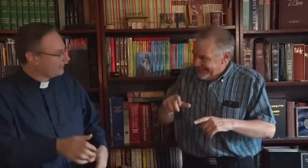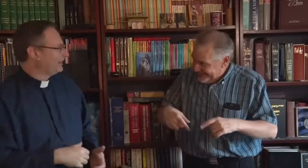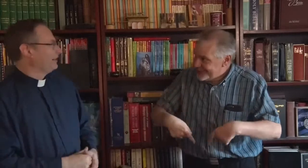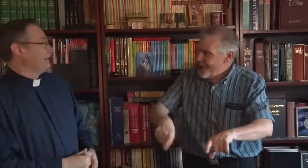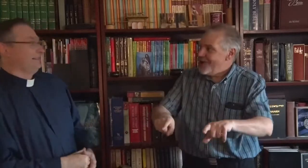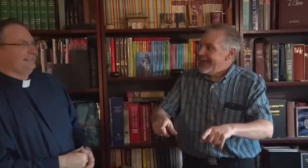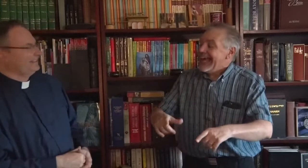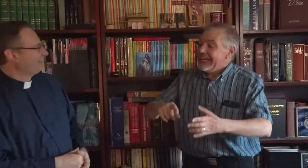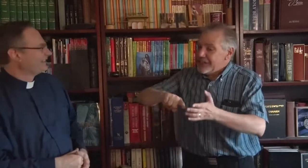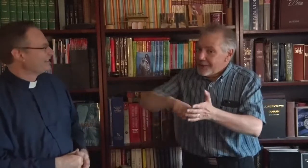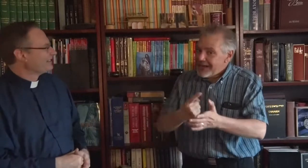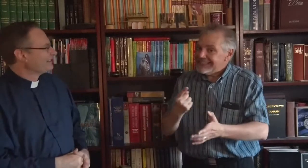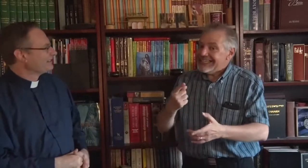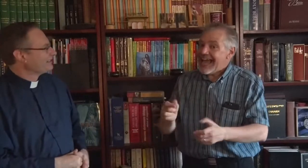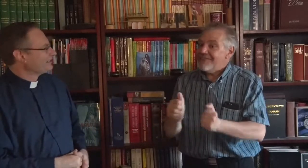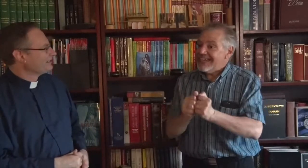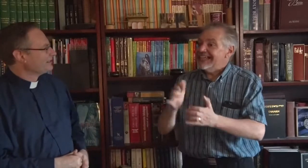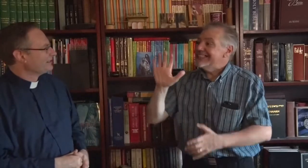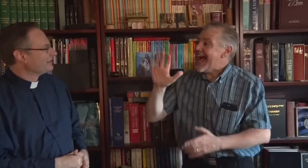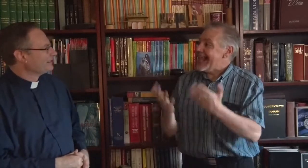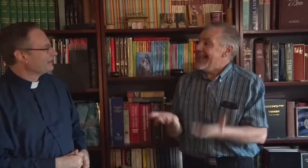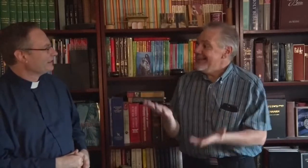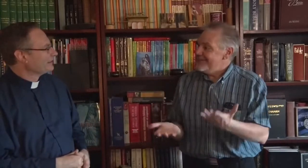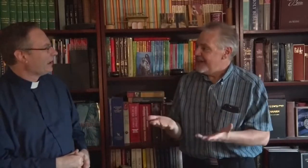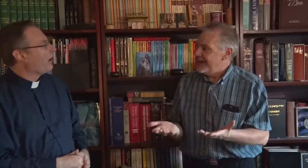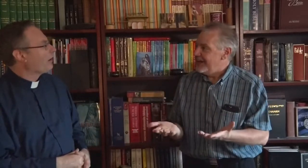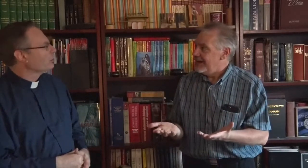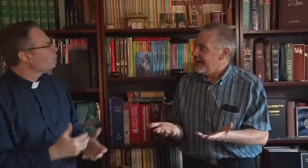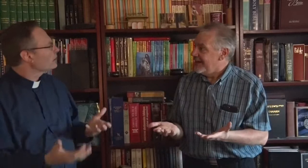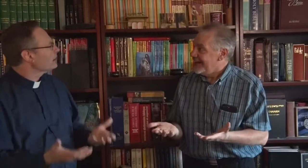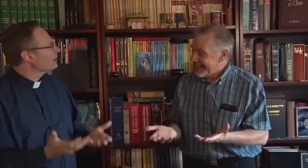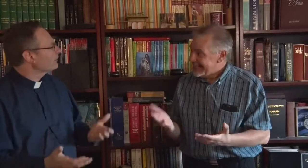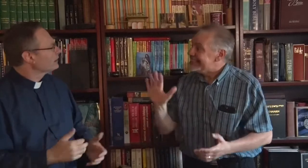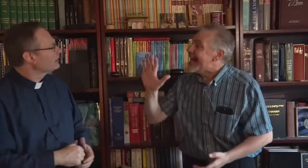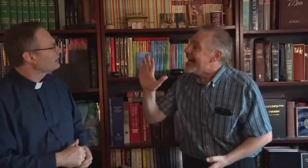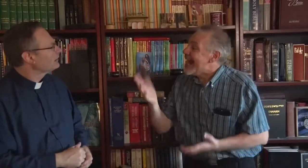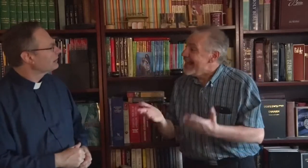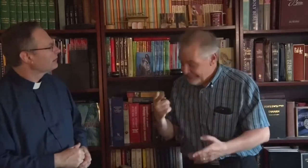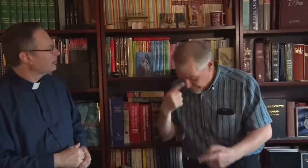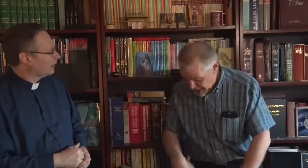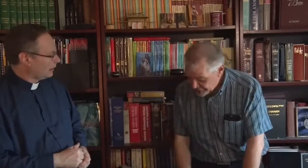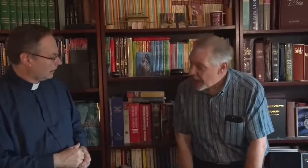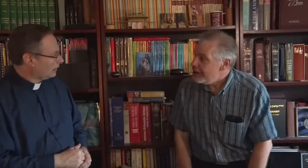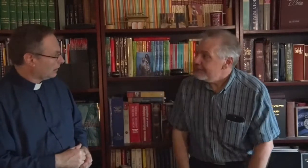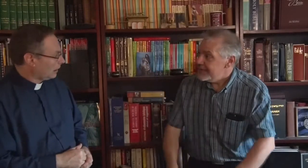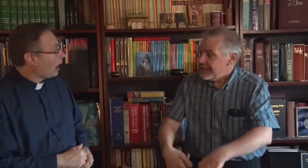J’y vais et j'ai commencé avec 5 livres. De quoi ces 5 livres? 5 livres pour mes jambes…